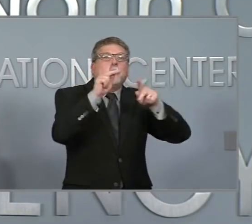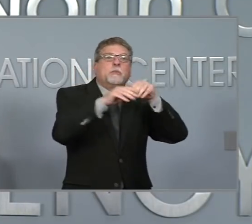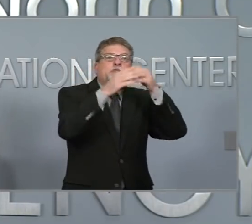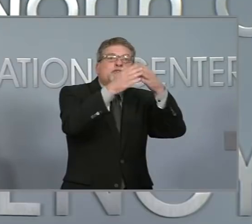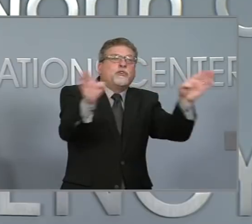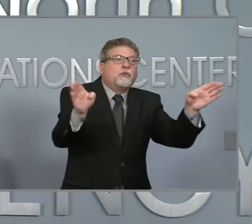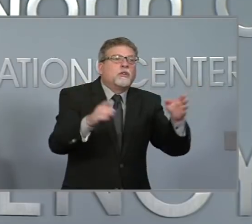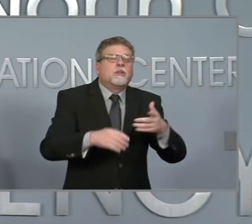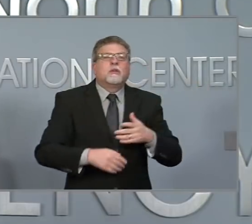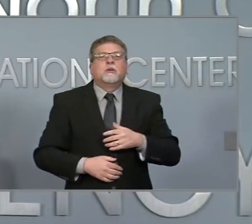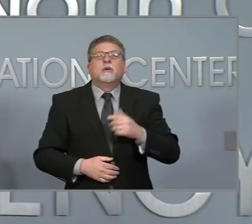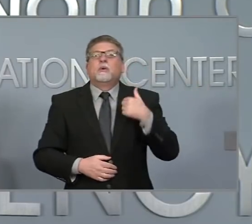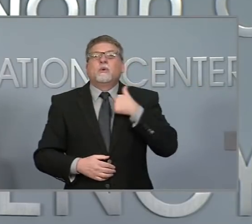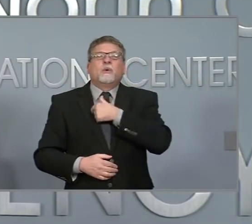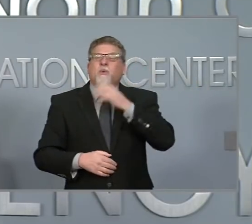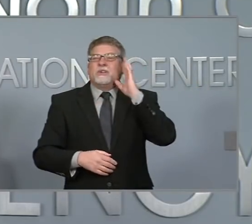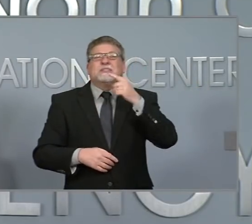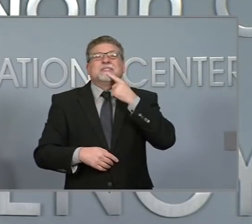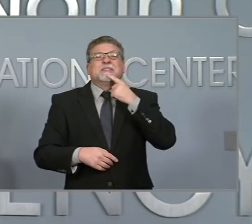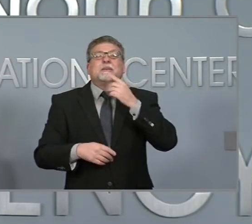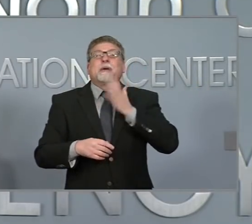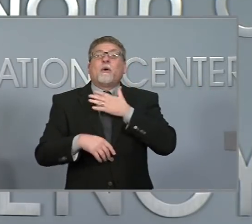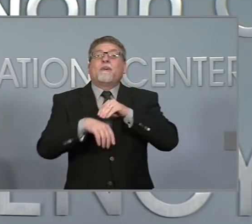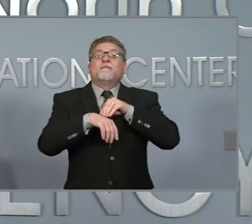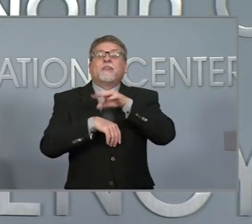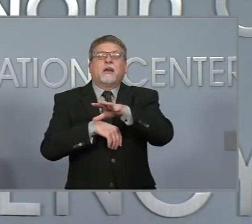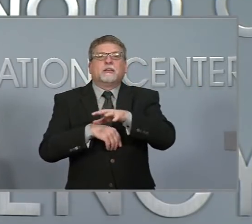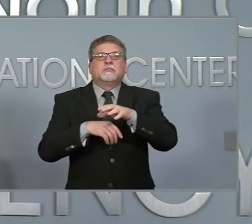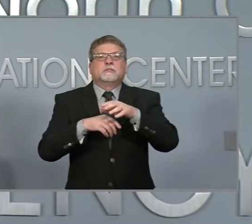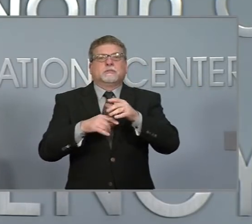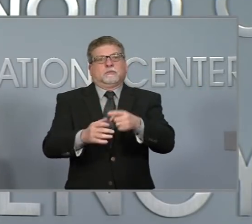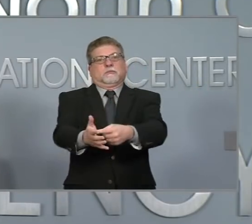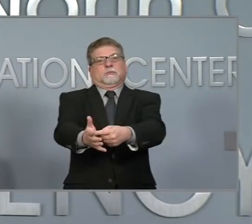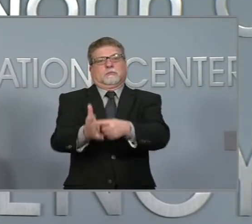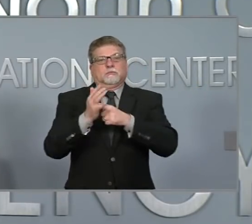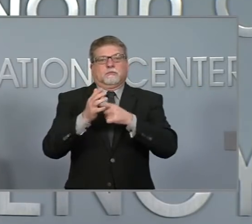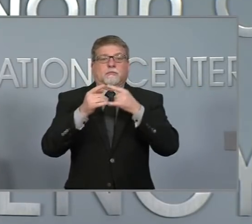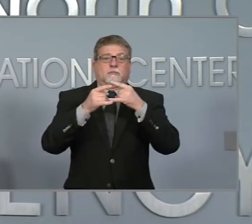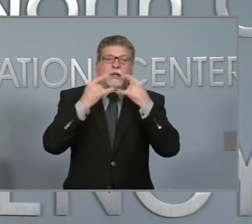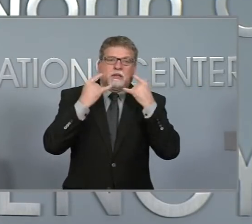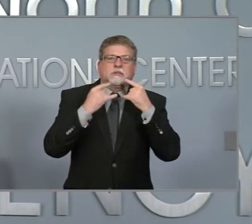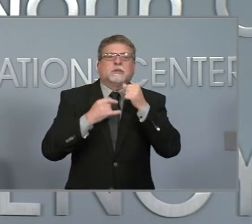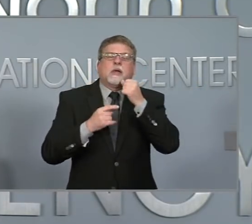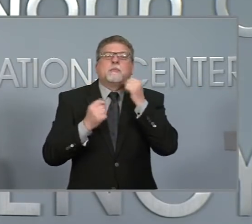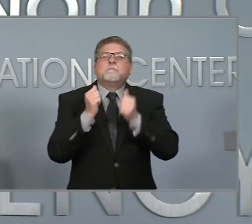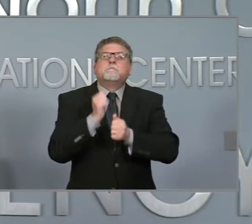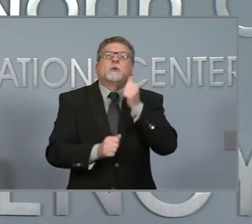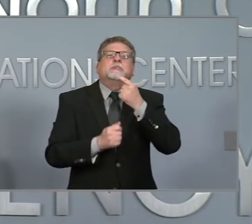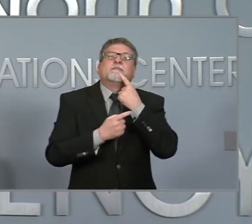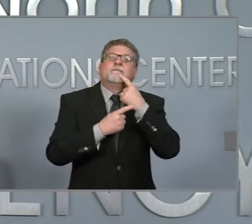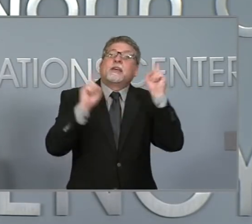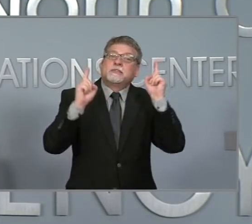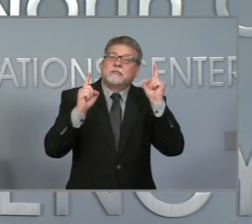las sequías para las escuelas como mencionando mencionamos así como en los sitios que